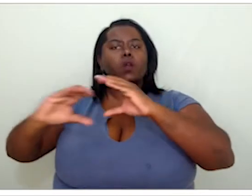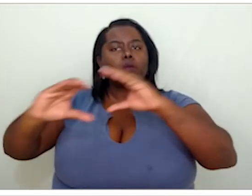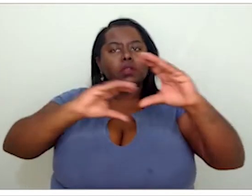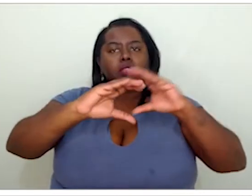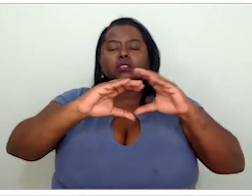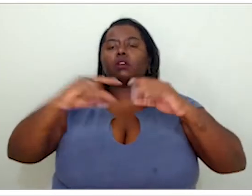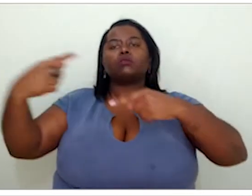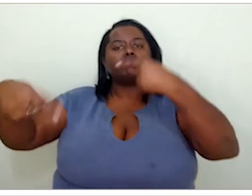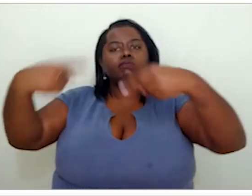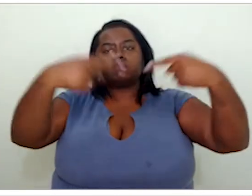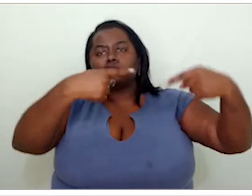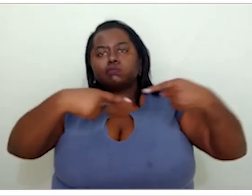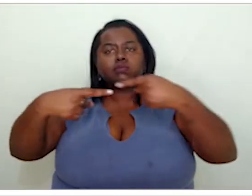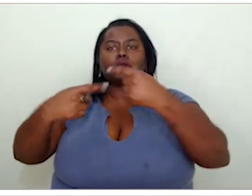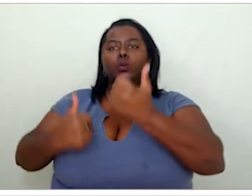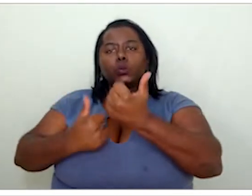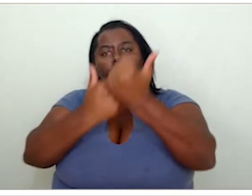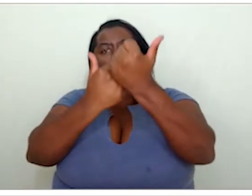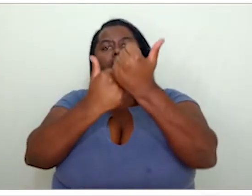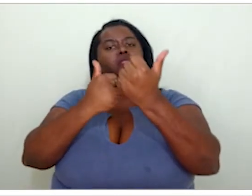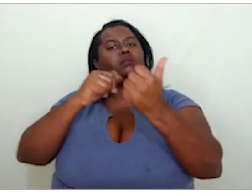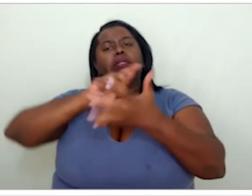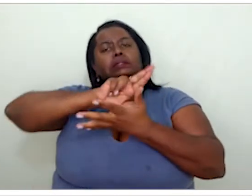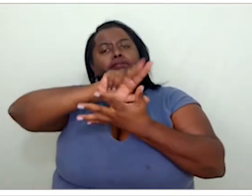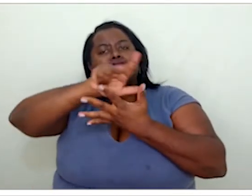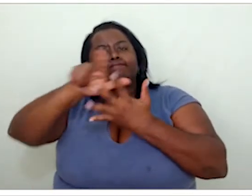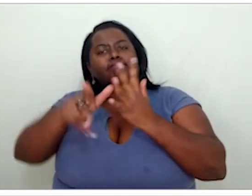Todo eso puede ocurrir en el aprendizaje digital.